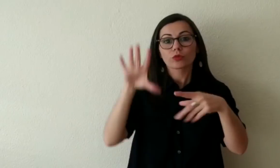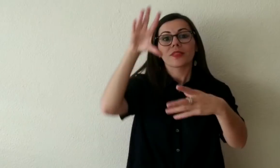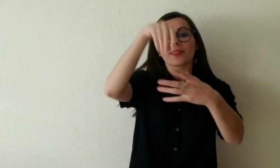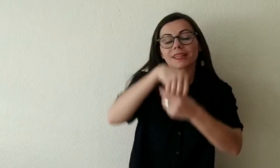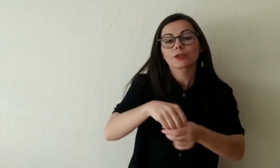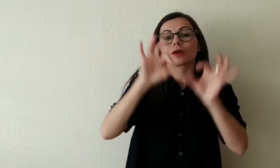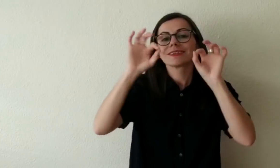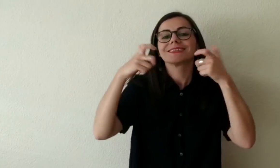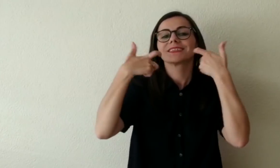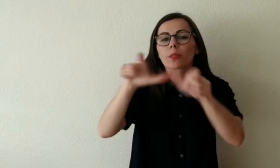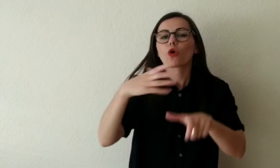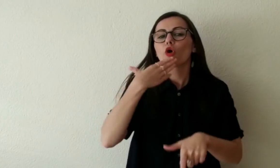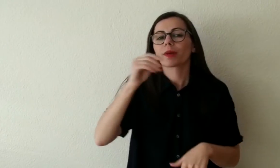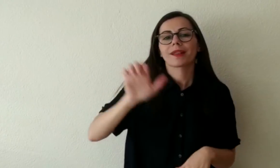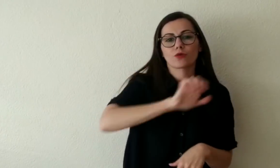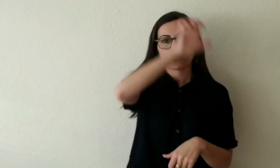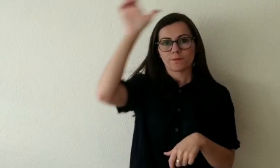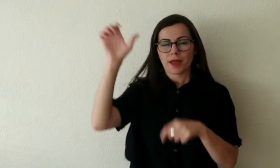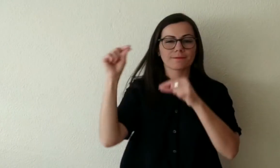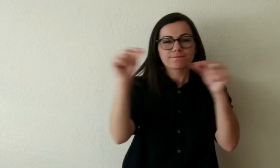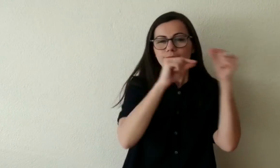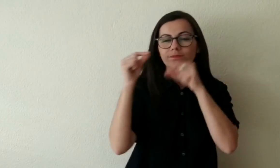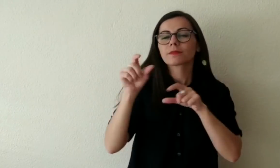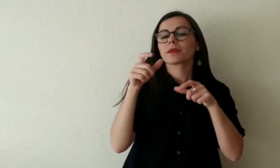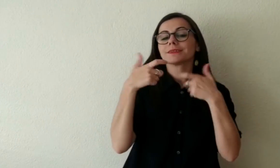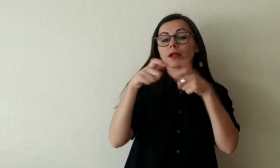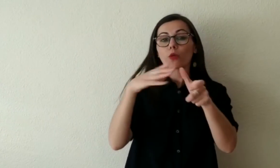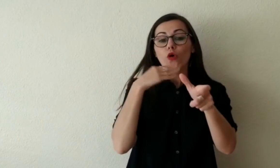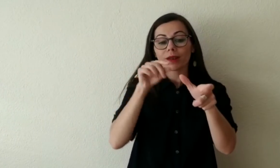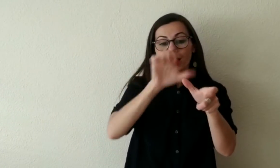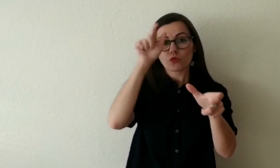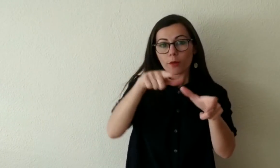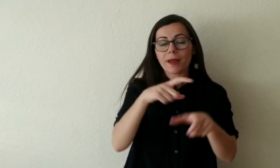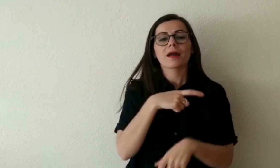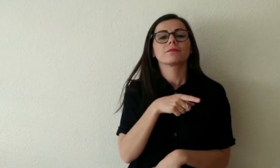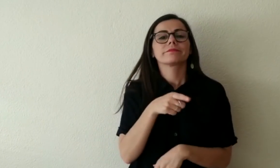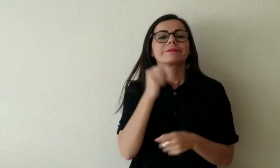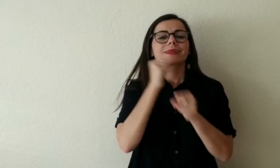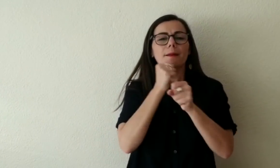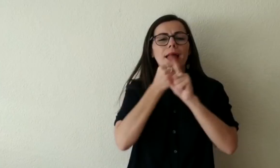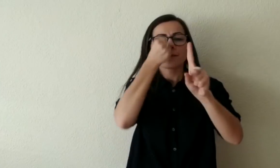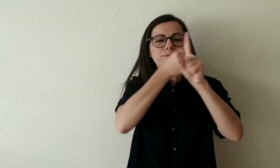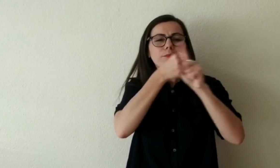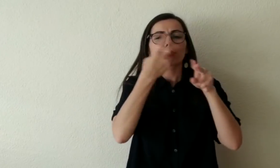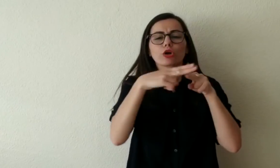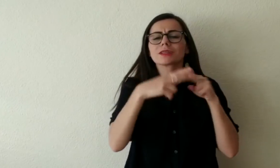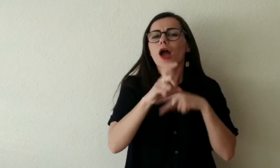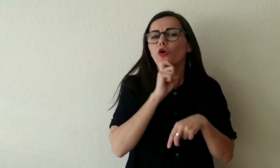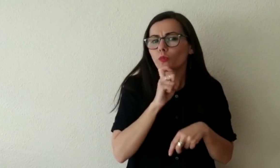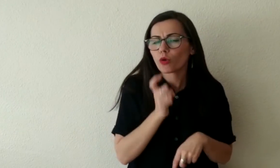concretando el foco en las secciones juveniles europeas, en su modo de trabajo y hacer política,